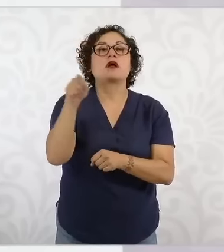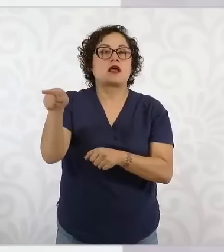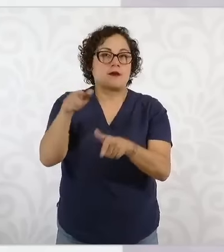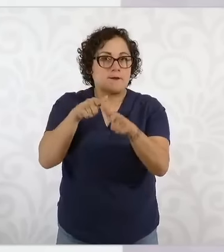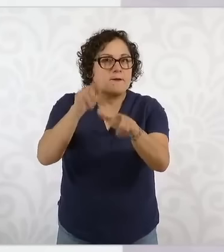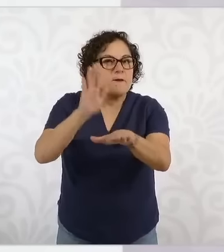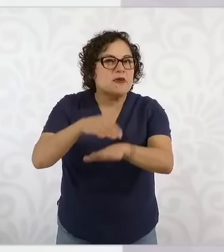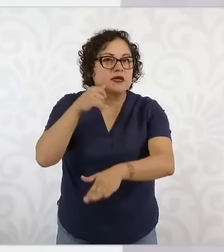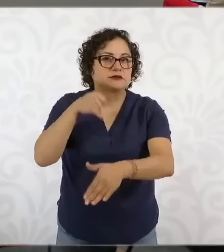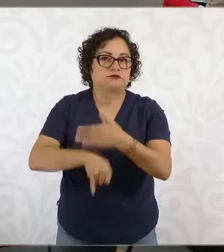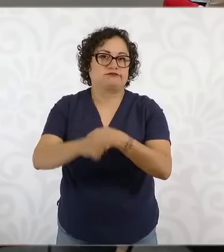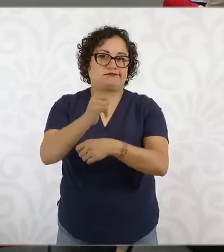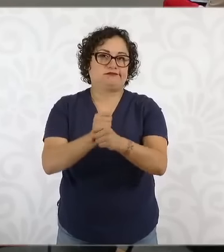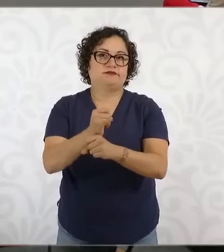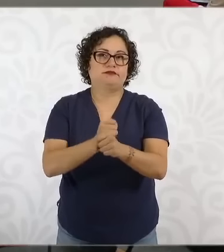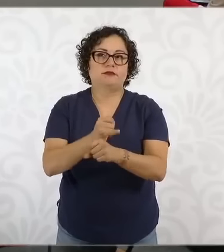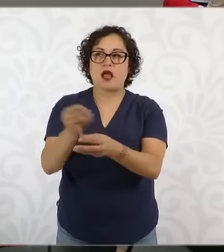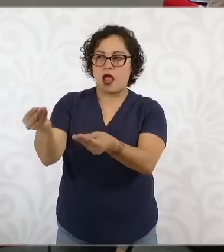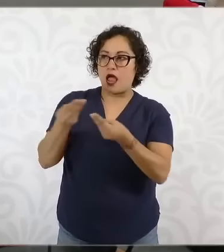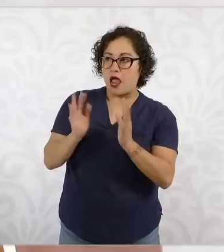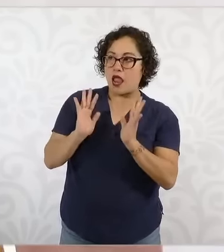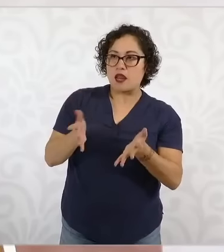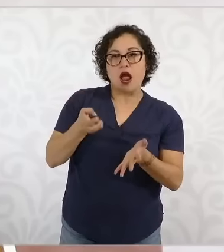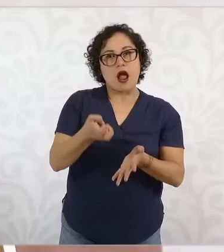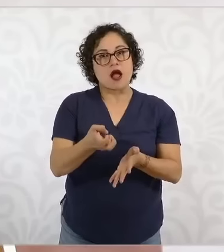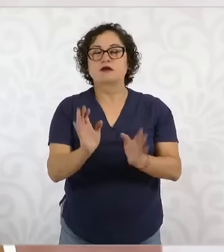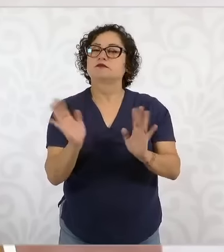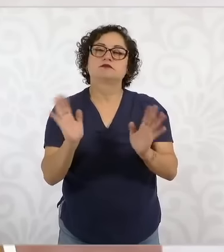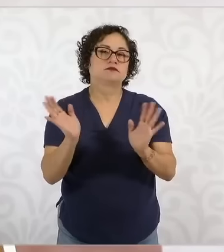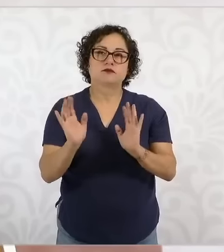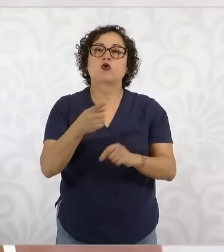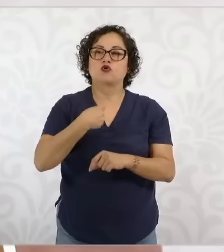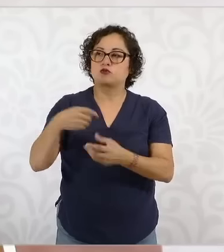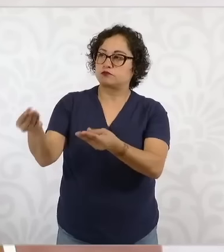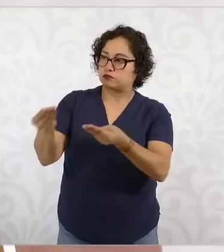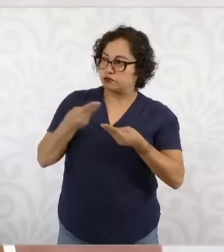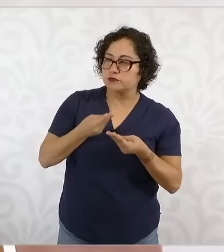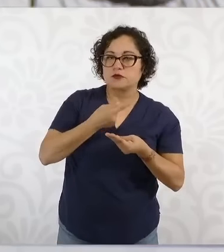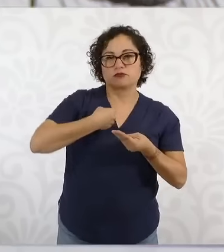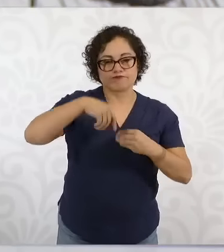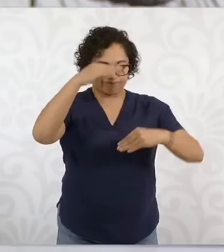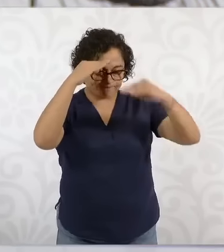vamos, sino hay una serie de orientaciones que vamos a tomar en cuenta e y que se van a presentar